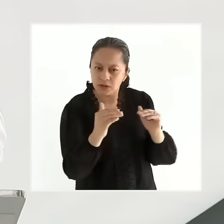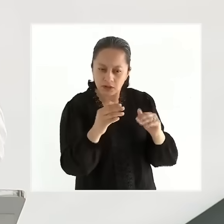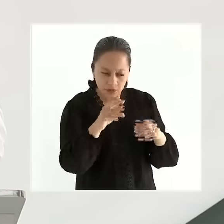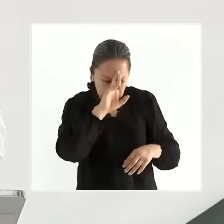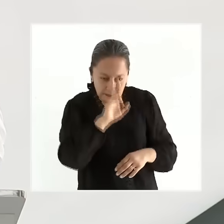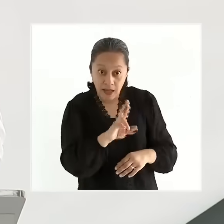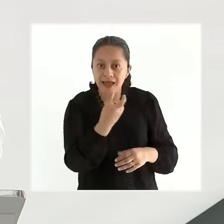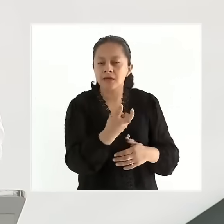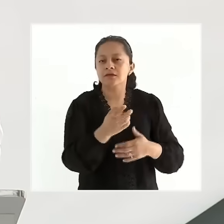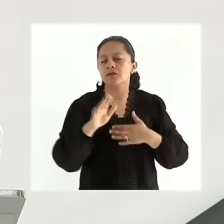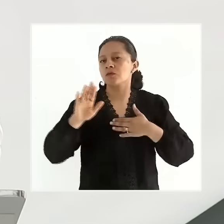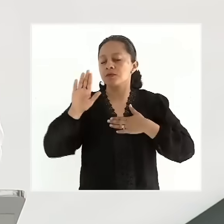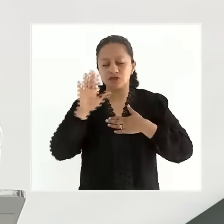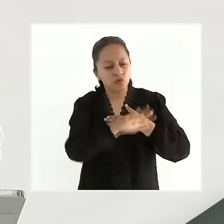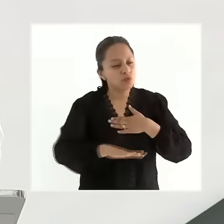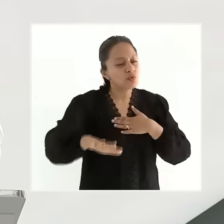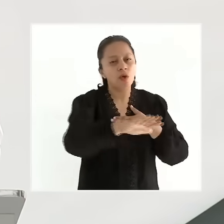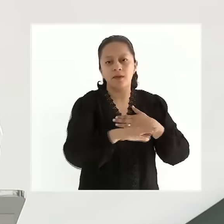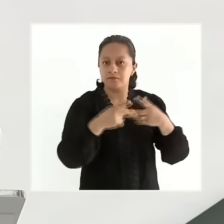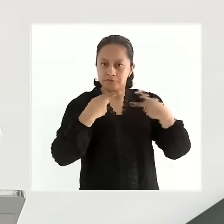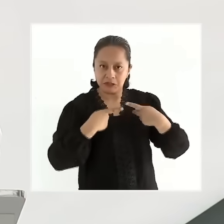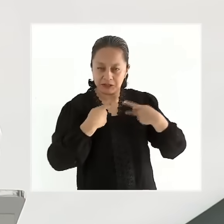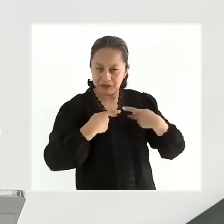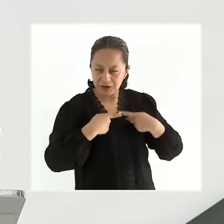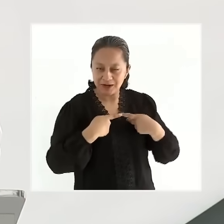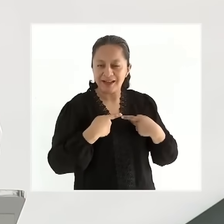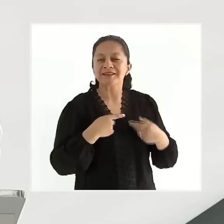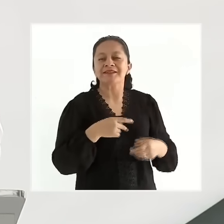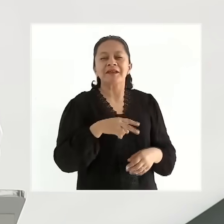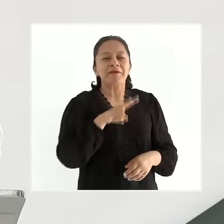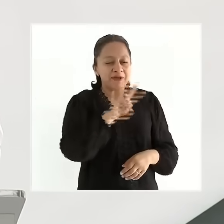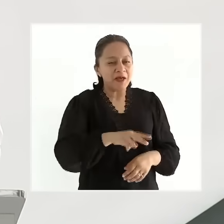el compromiso de todas y todos quienes tenemos el privilegio de trabajar para esta empresa